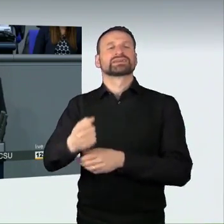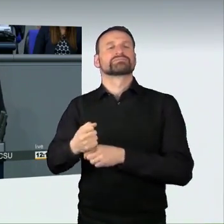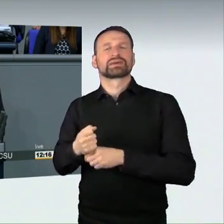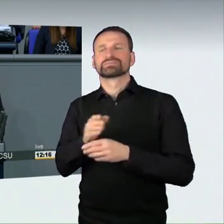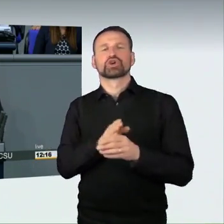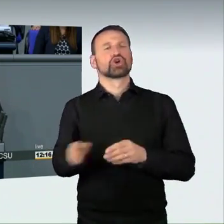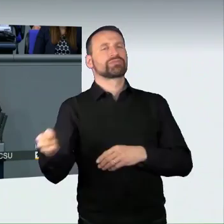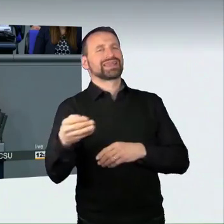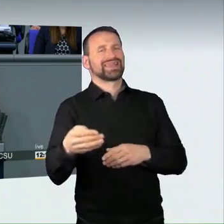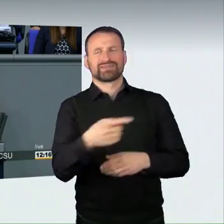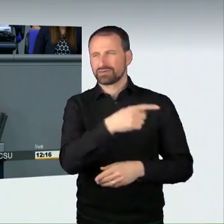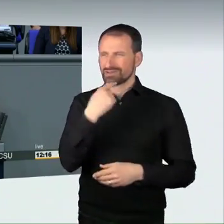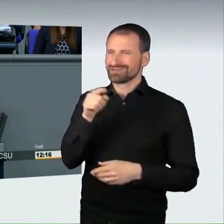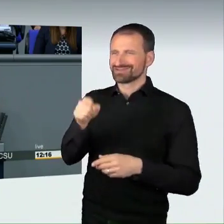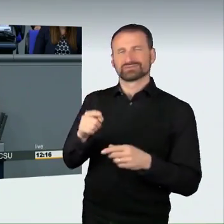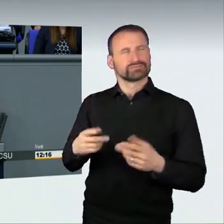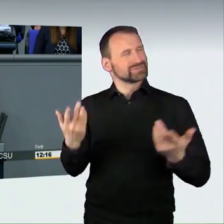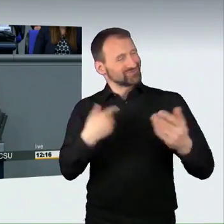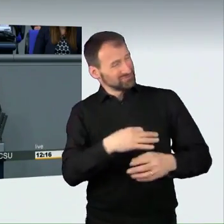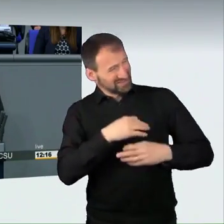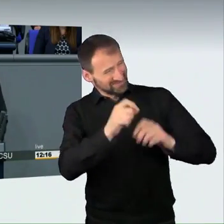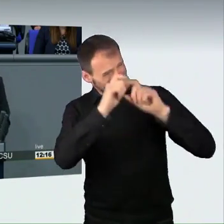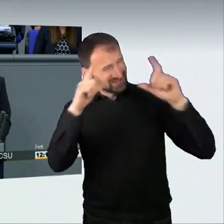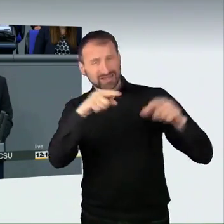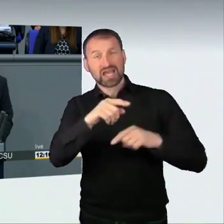Sie bauen hier wieder das Feindbild des Vermieters auf.